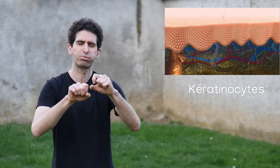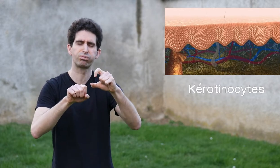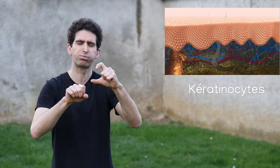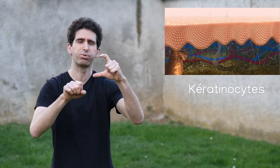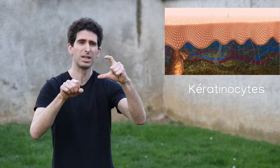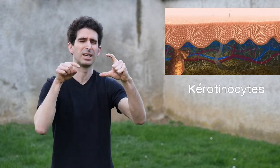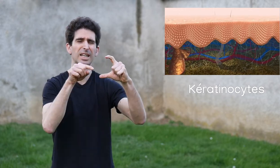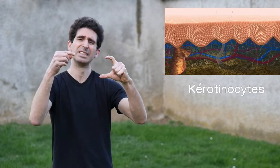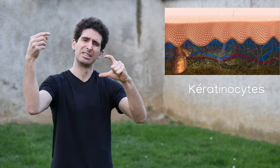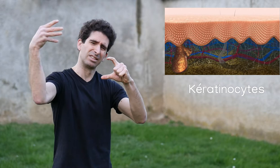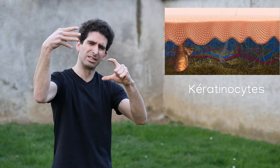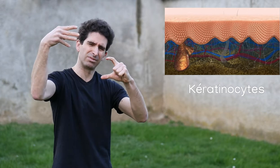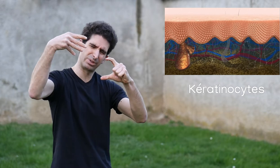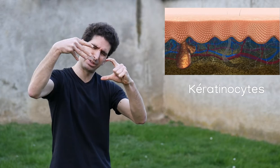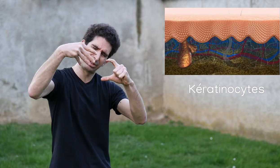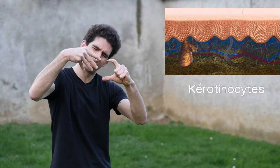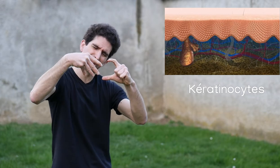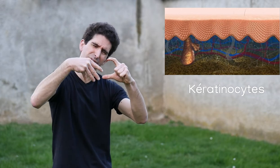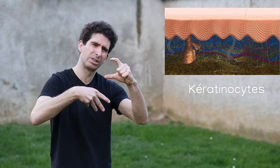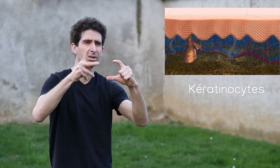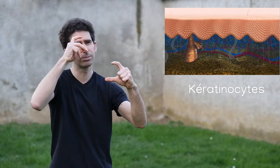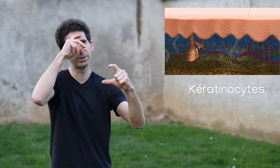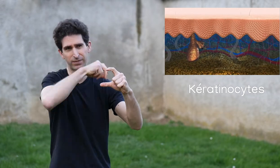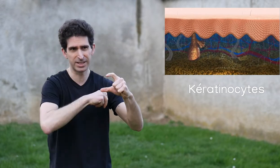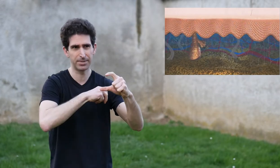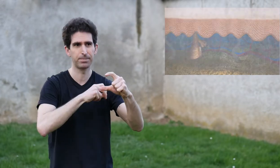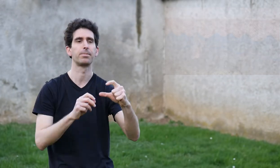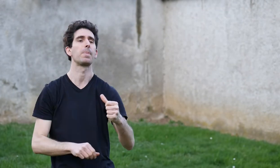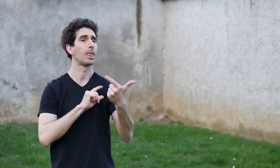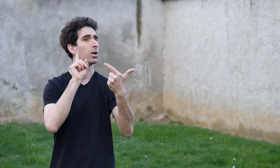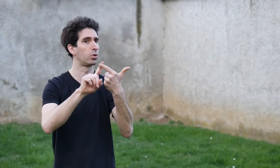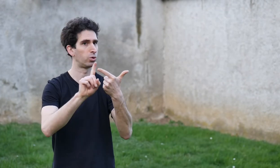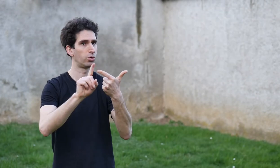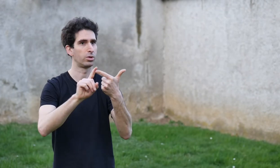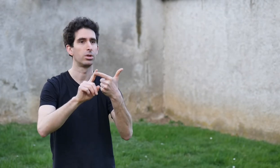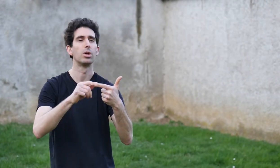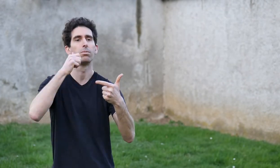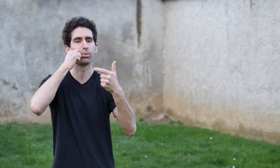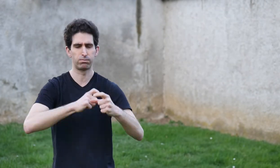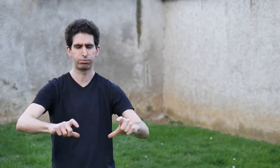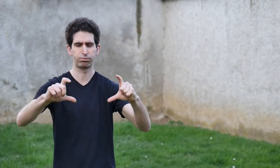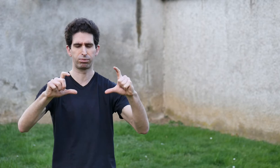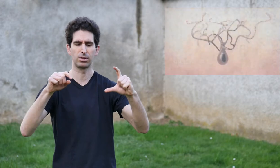pour augmenter la couche cellulaire que les ultraviolets ont ensuite plus de difficulté à traverser. Deuxio, les mélanocytes